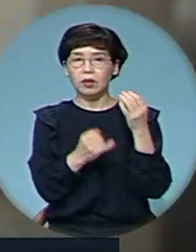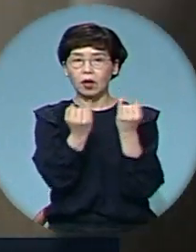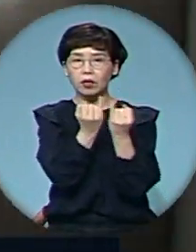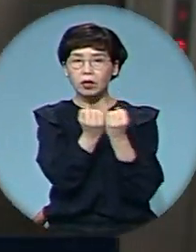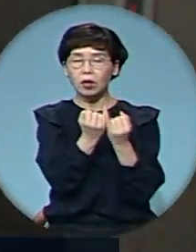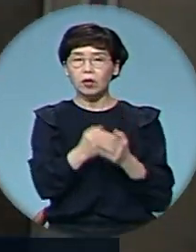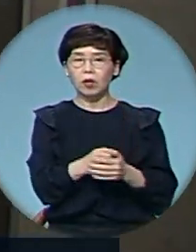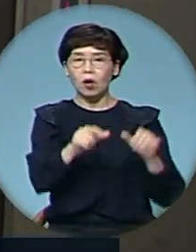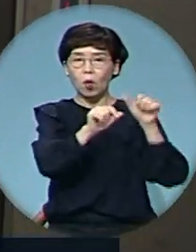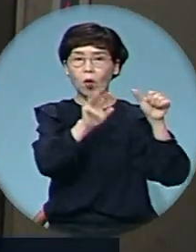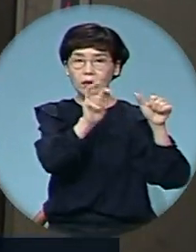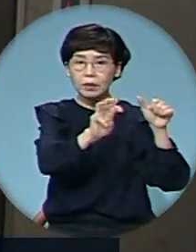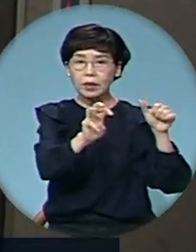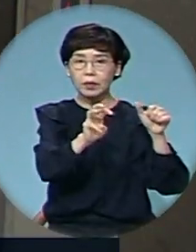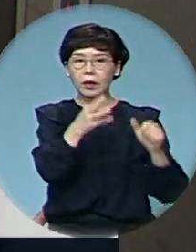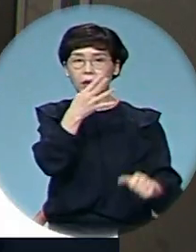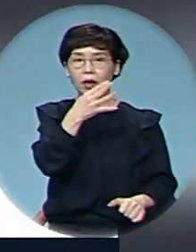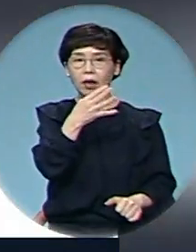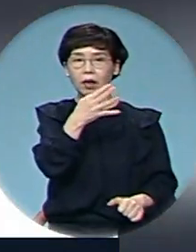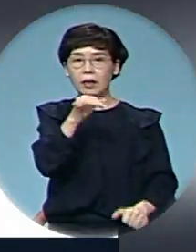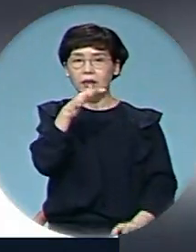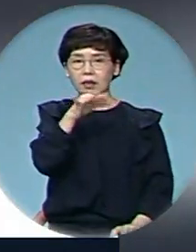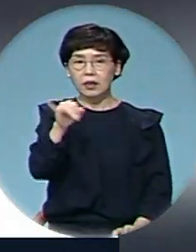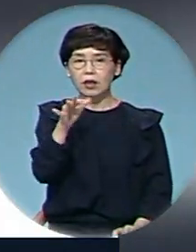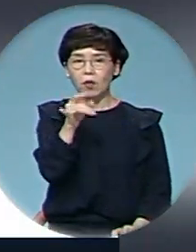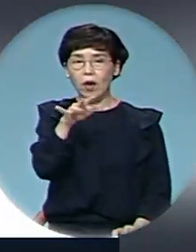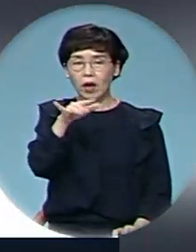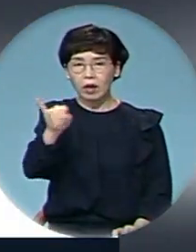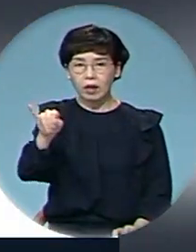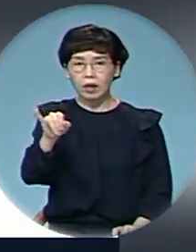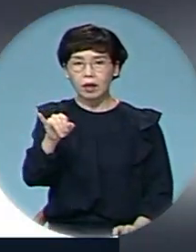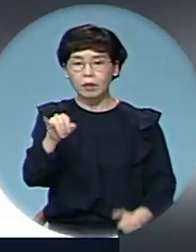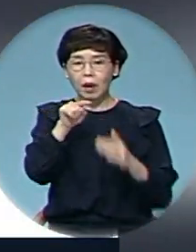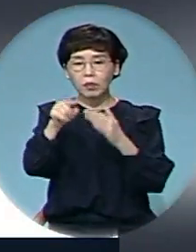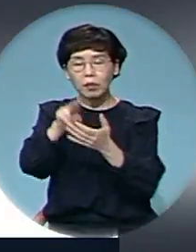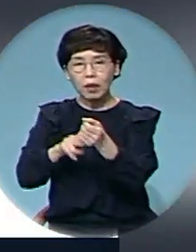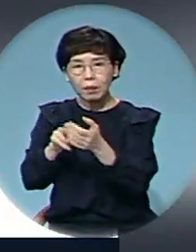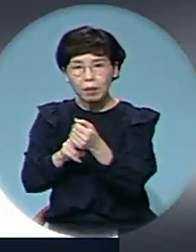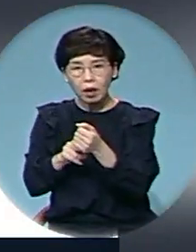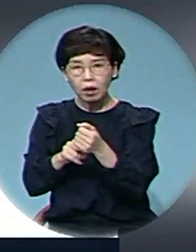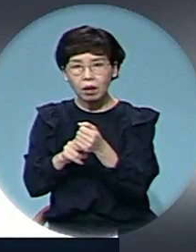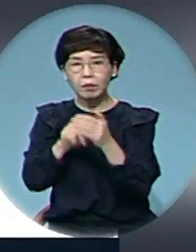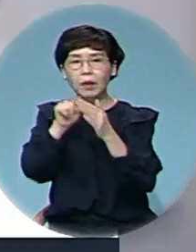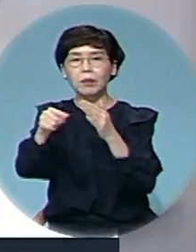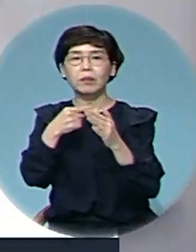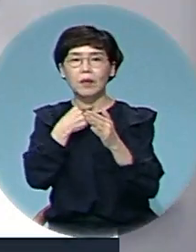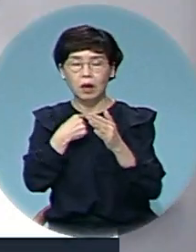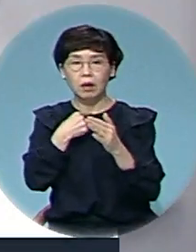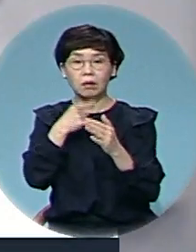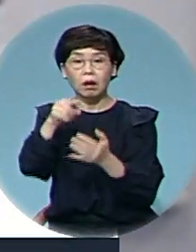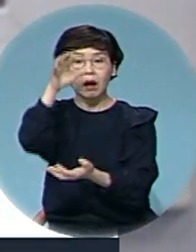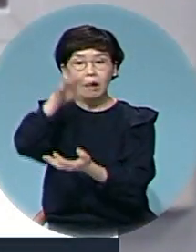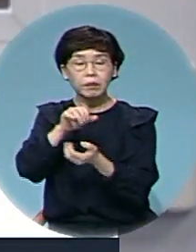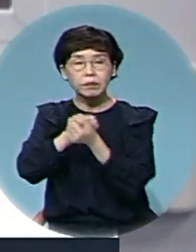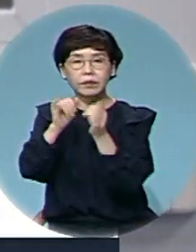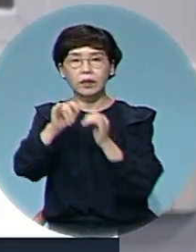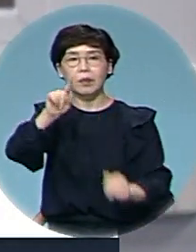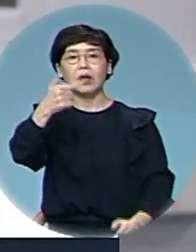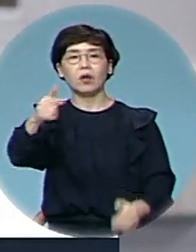리치웨이에 다녀온 걸로 확인돼 리치웨이발 확진자 수는 모두 106명으로 늘었습니다. 대규모 집단 감염이 보다 규모가 작은